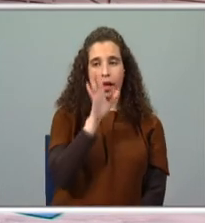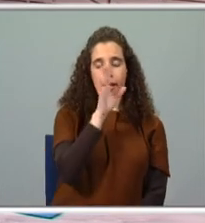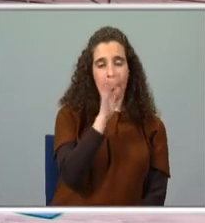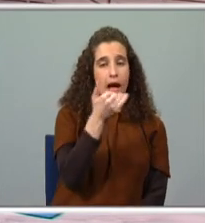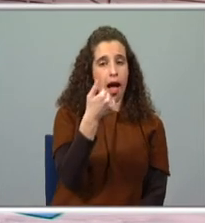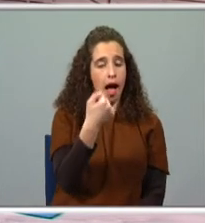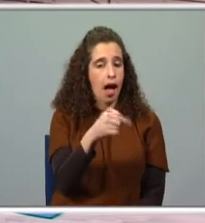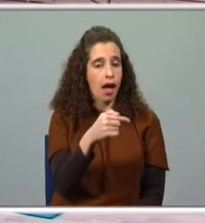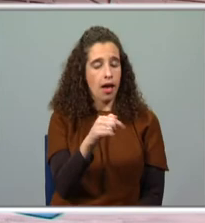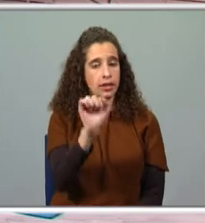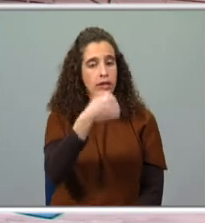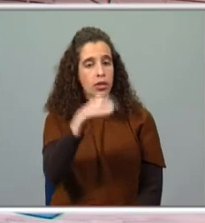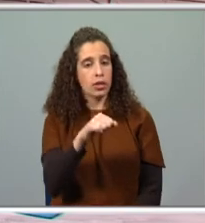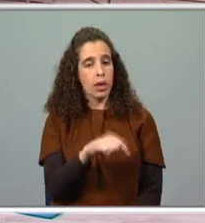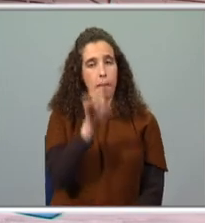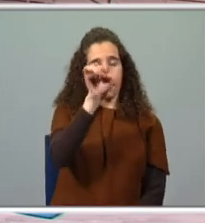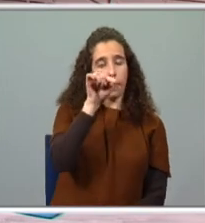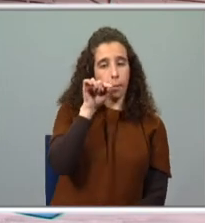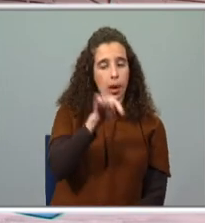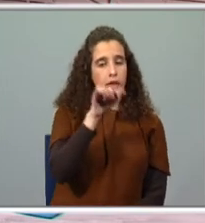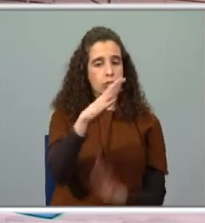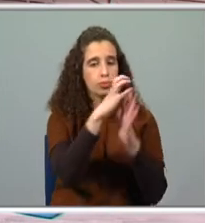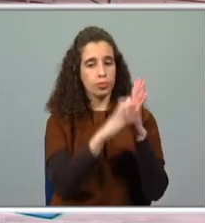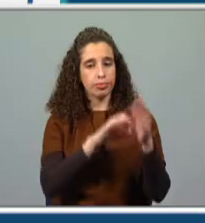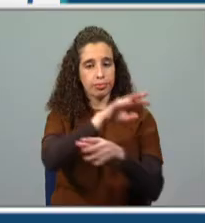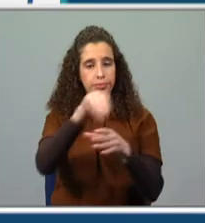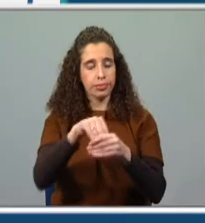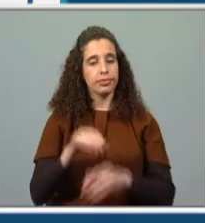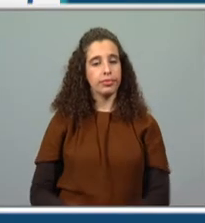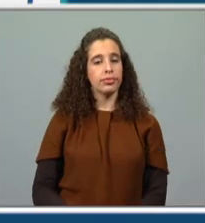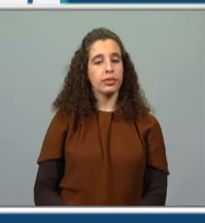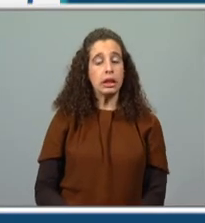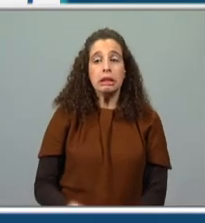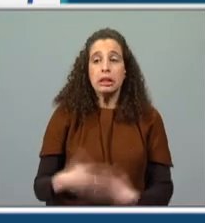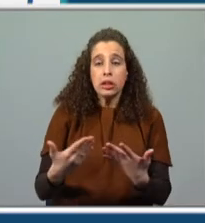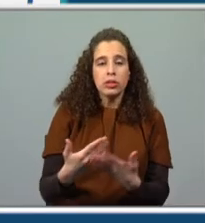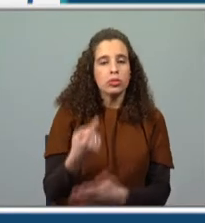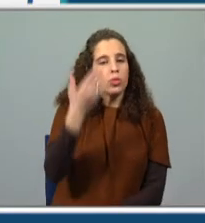ou não interjeições neste certo e um dia 或不插入此權利這是一天